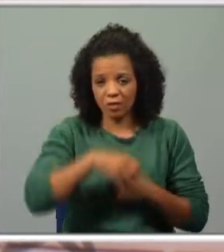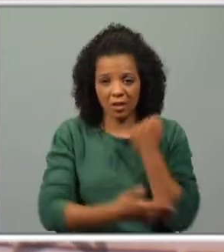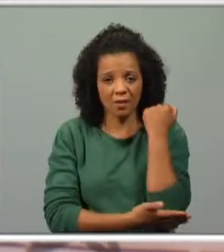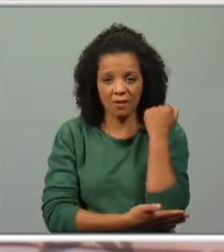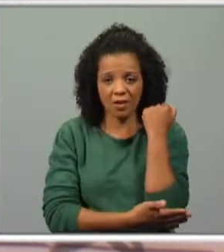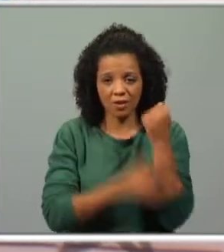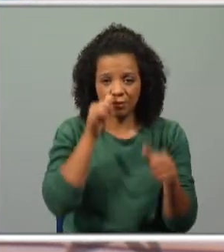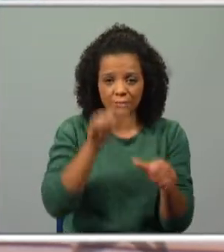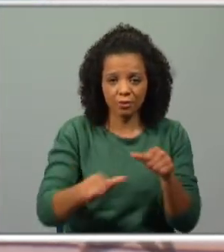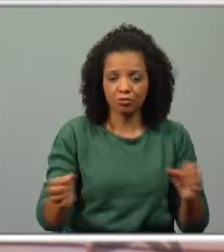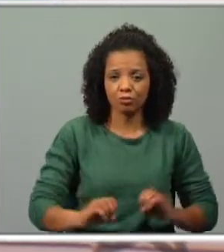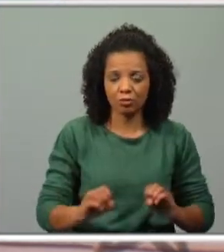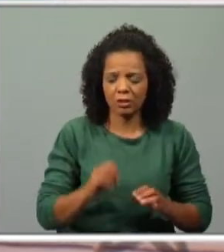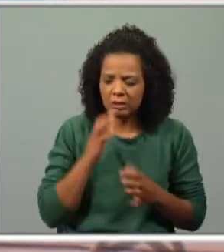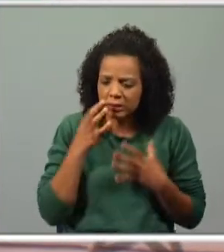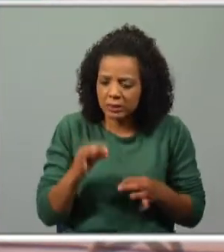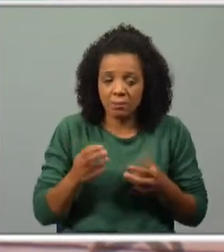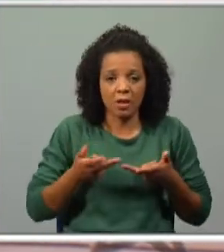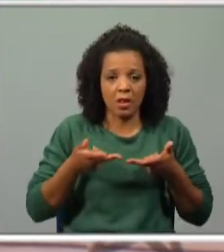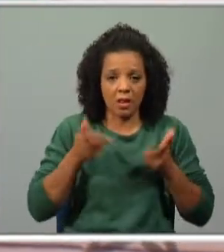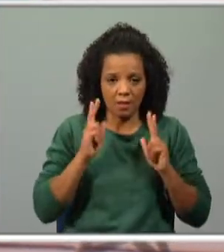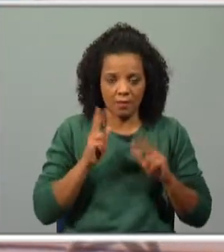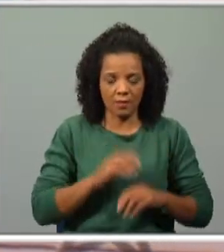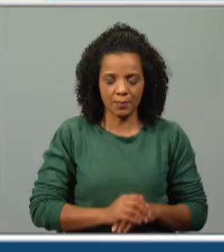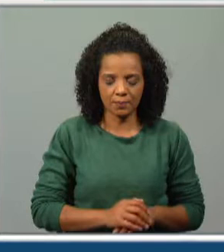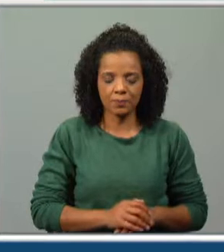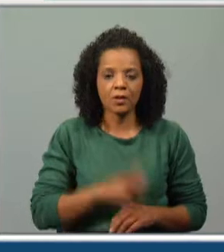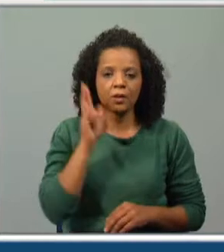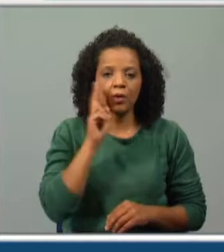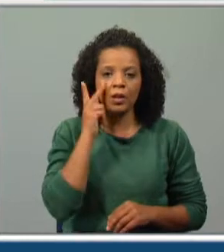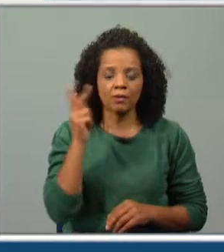inimigos porque era simples e livre e portanto o valor da vida do escravo e a 敵人，因為它簡單自由因此奴隸生命的價值和